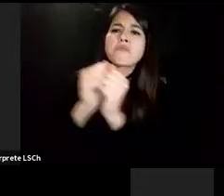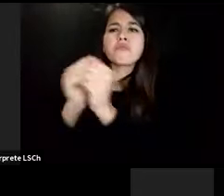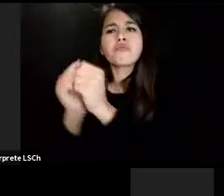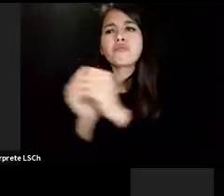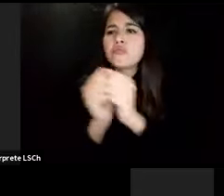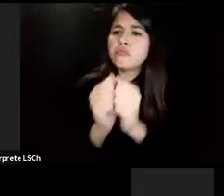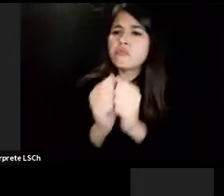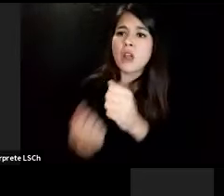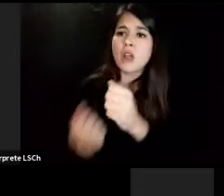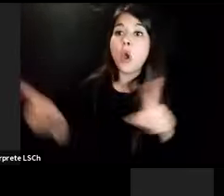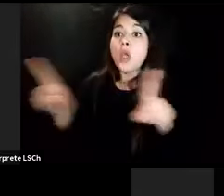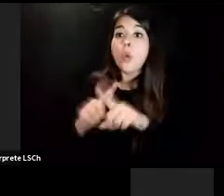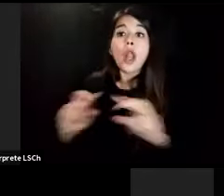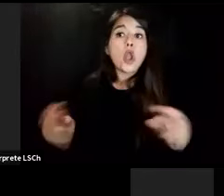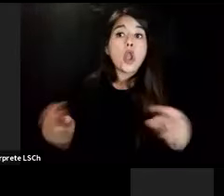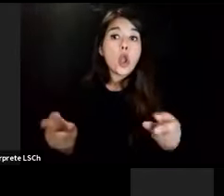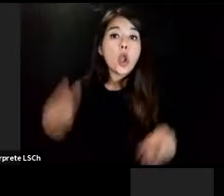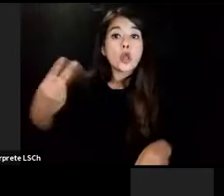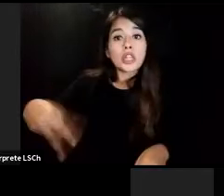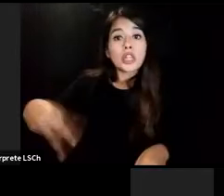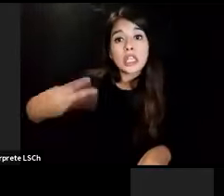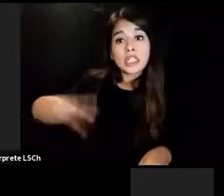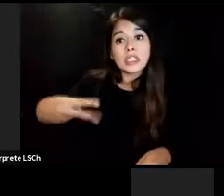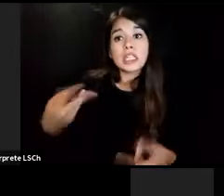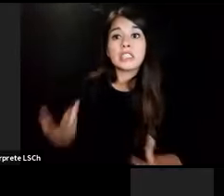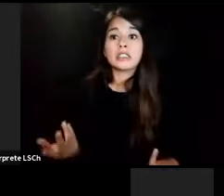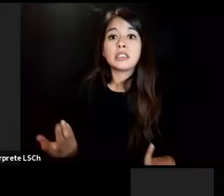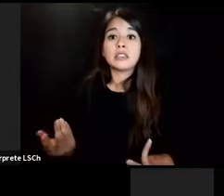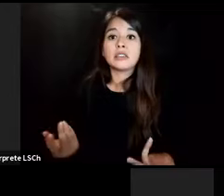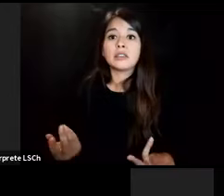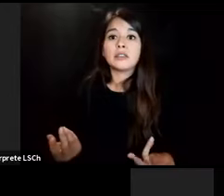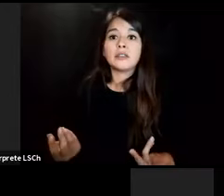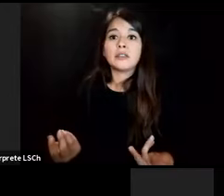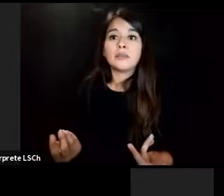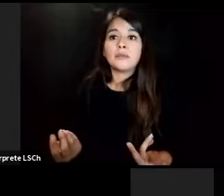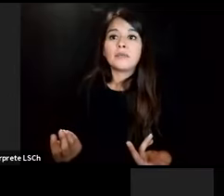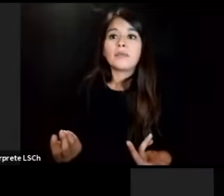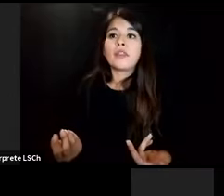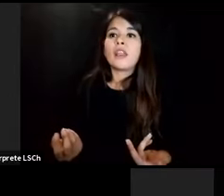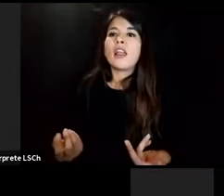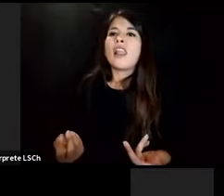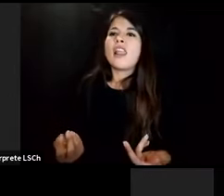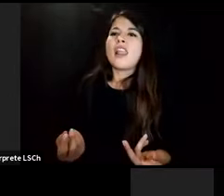radio, como los acompaña la música que escuchan cuando caminan, o cuando hacen